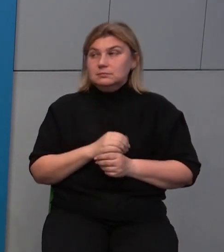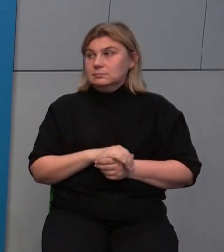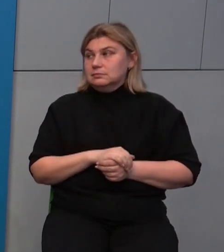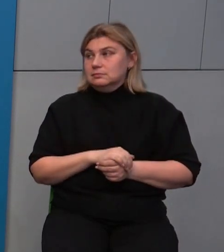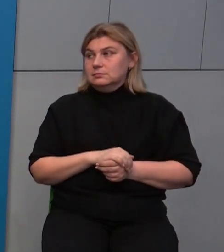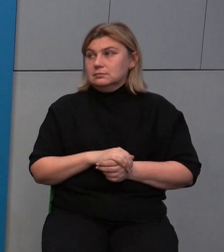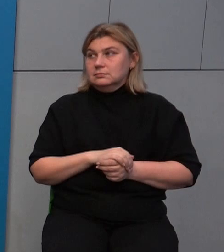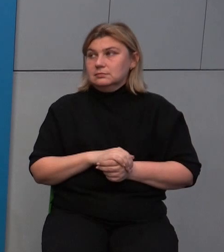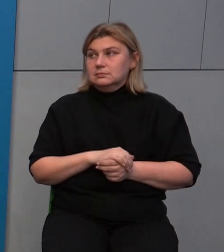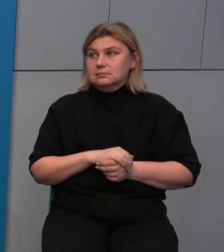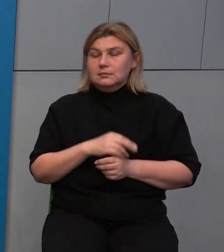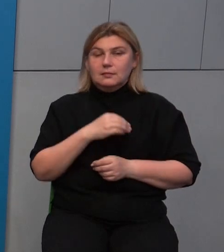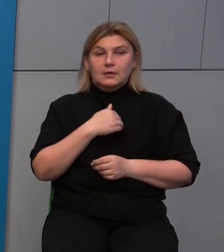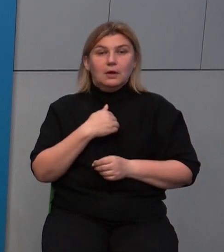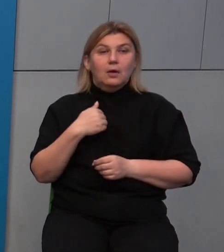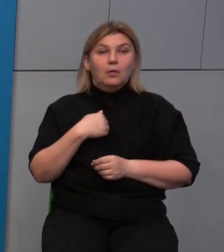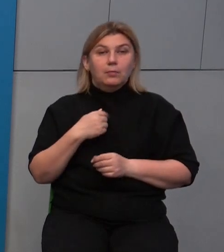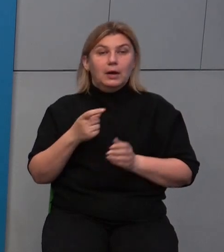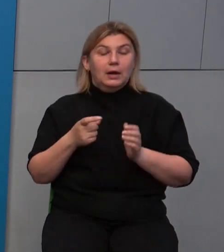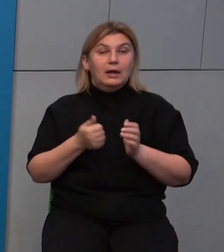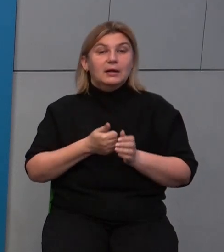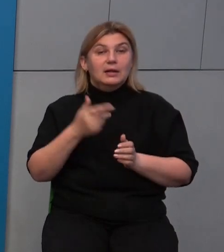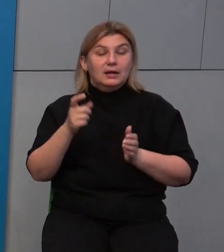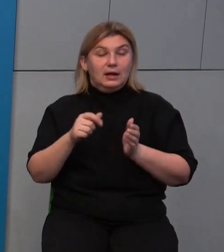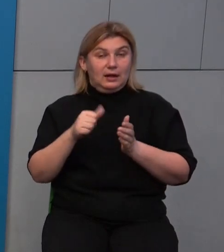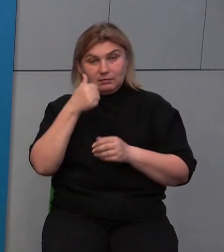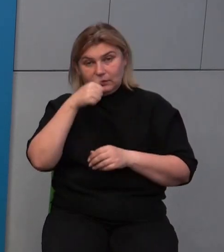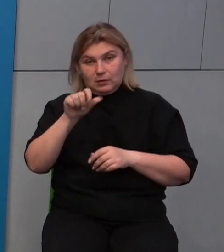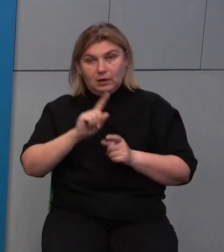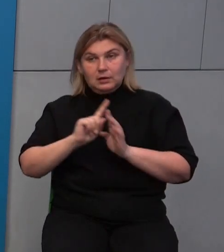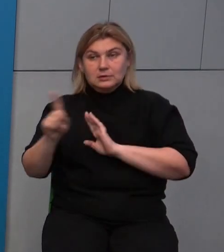A u mnie wymagało to kilka tygodni chodzenia tymi samymi po prostu ścieżkami.